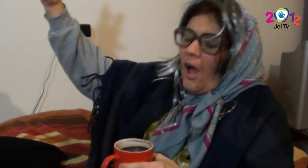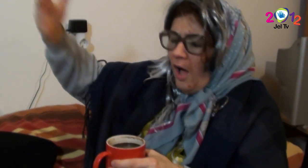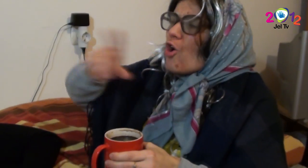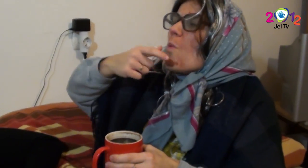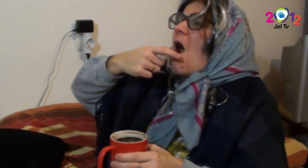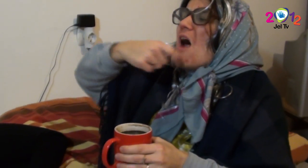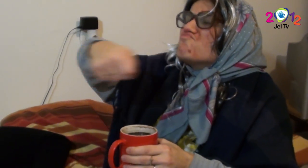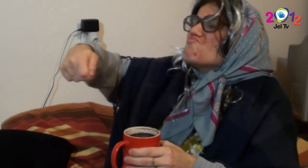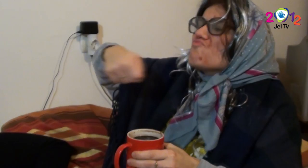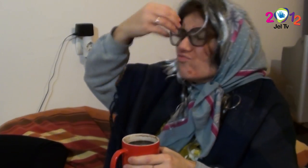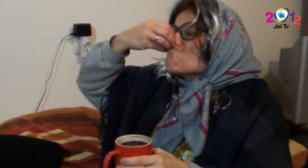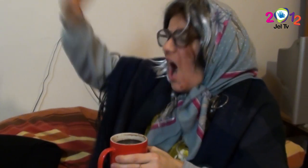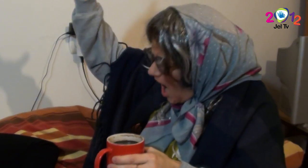Finom! Kató mama főzte, finom!